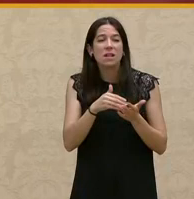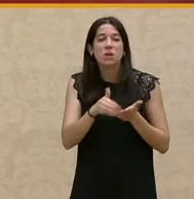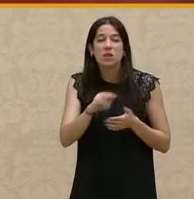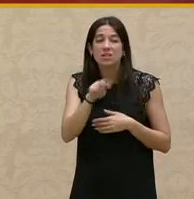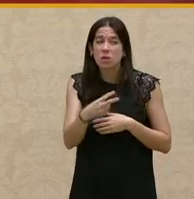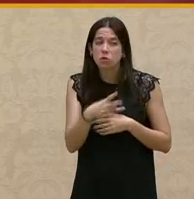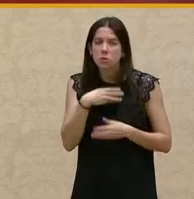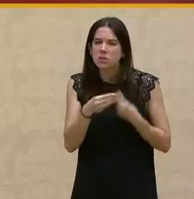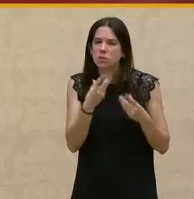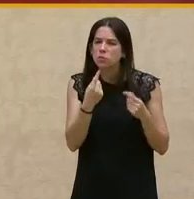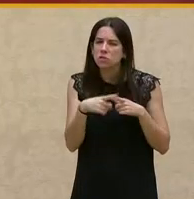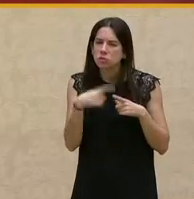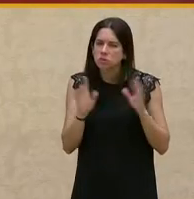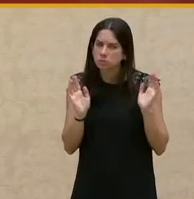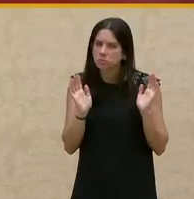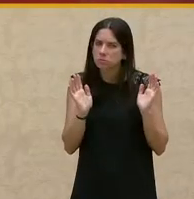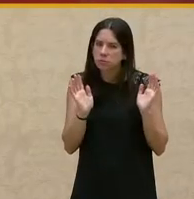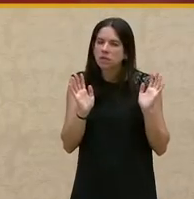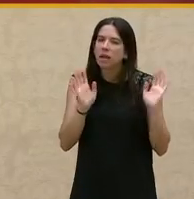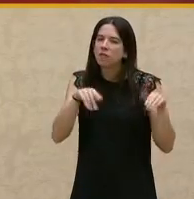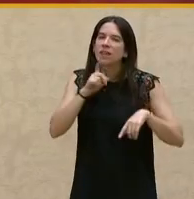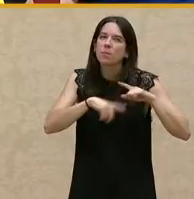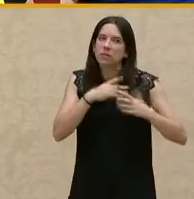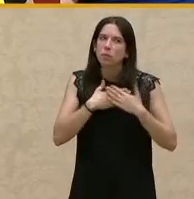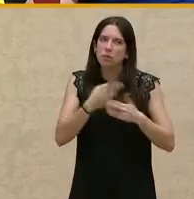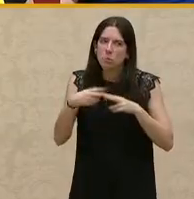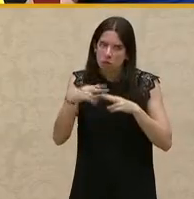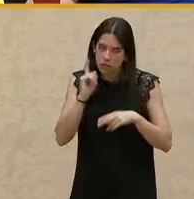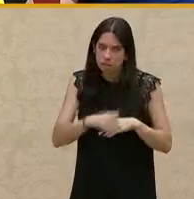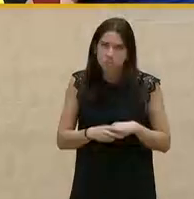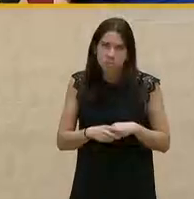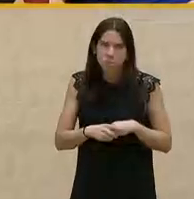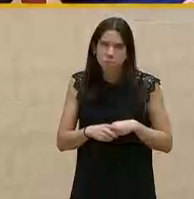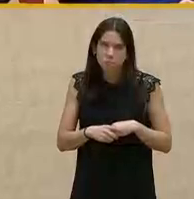Ahí lo dejo. Luego es un tema de voluntad política. Es un tema de voluntad política